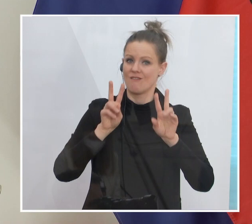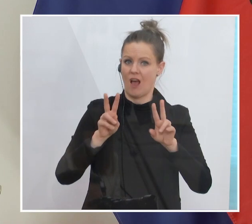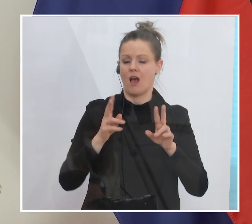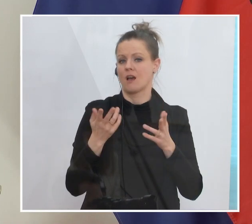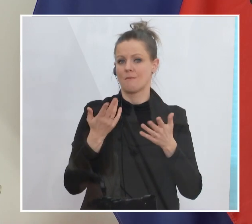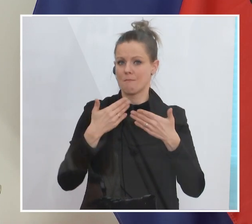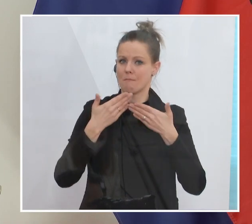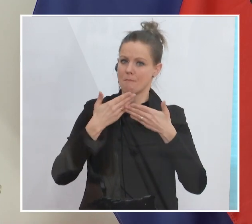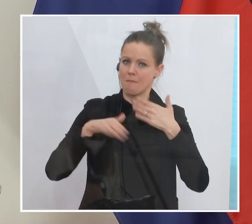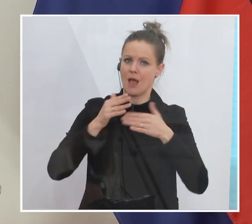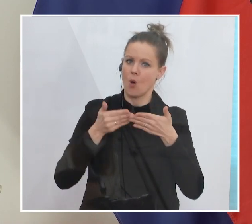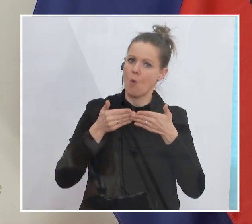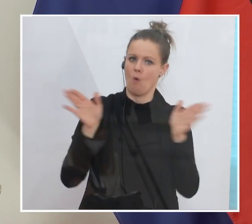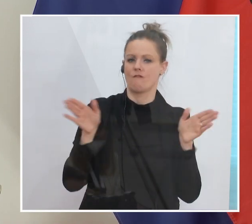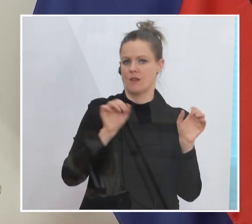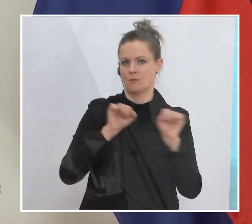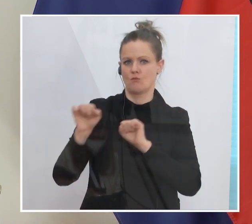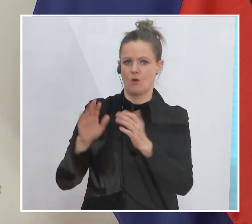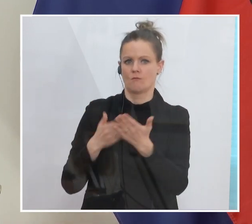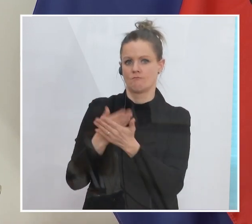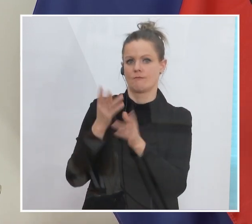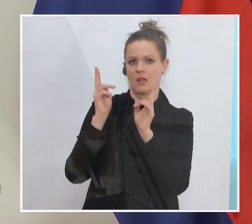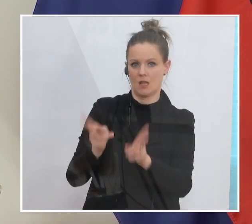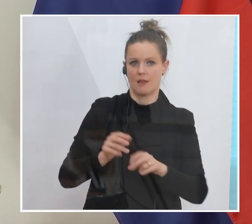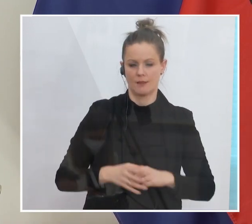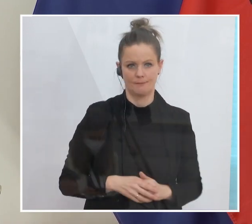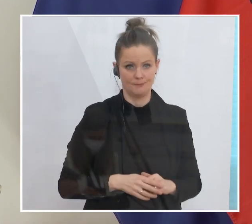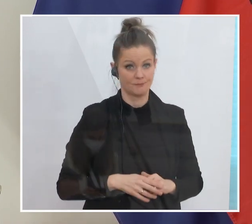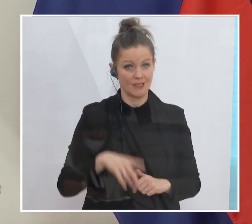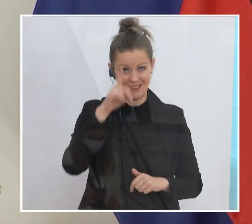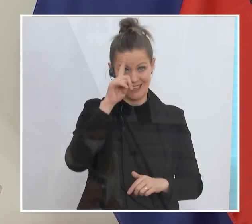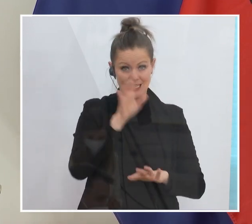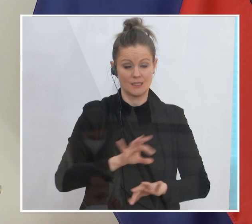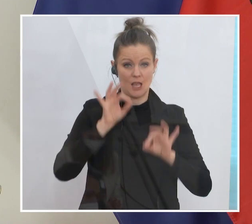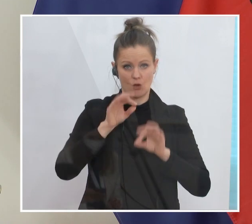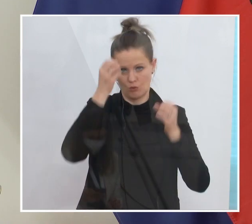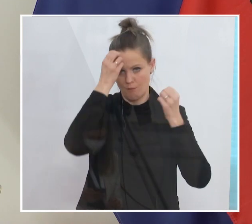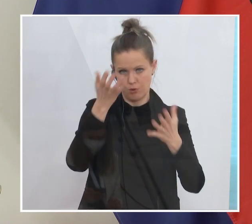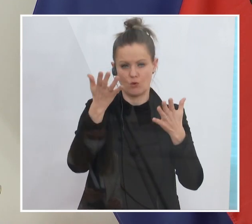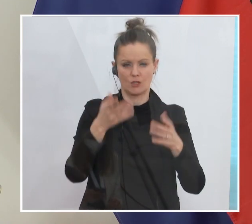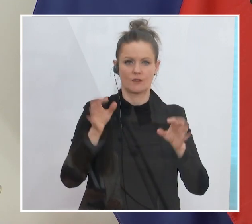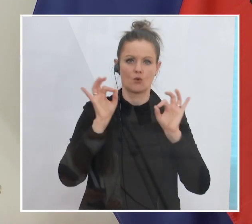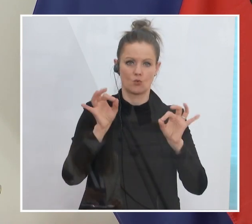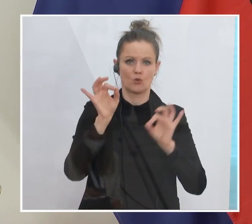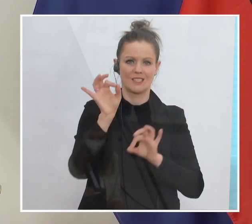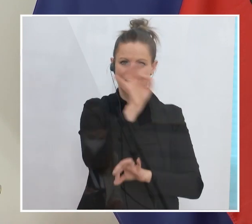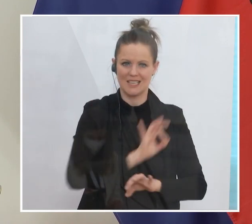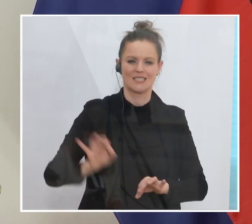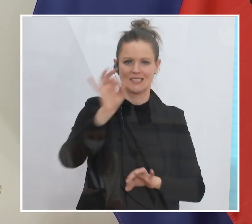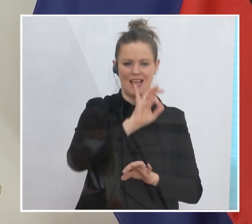Öffnungsschritte in Aussicht stellen können. Ich glaube, das ist schon auch eine sehr gute Botschaft und ein sehr gutes Signal, vor allem eben auch an die hauptbetroffenen Branchen,